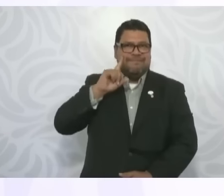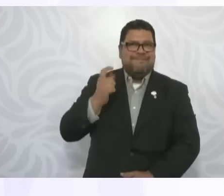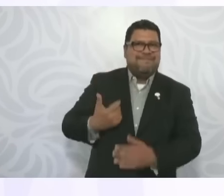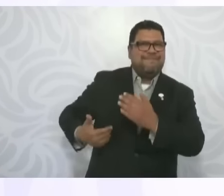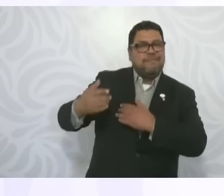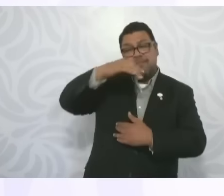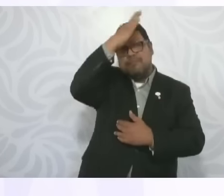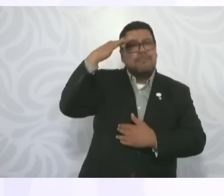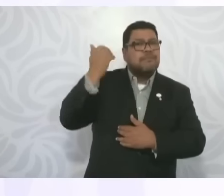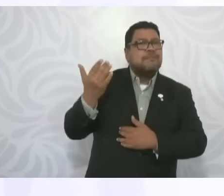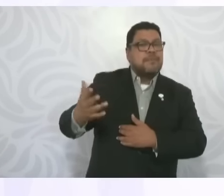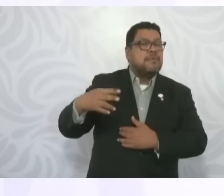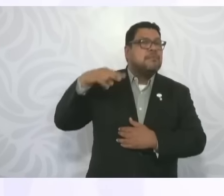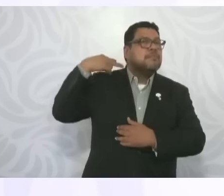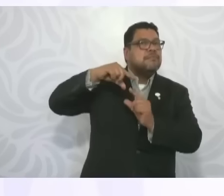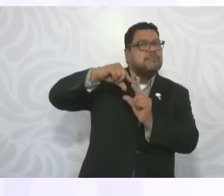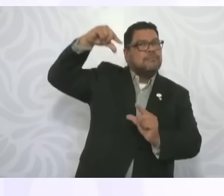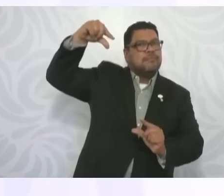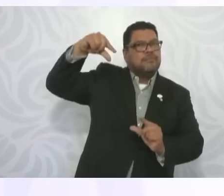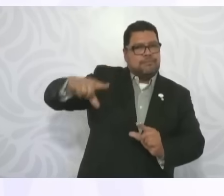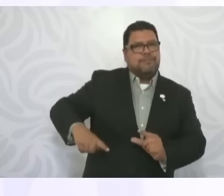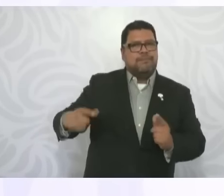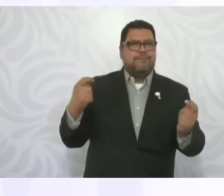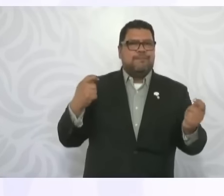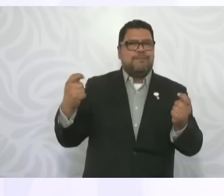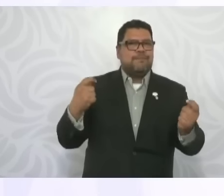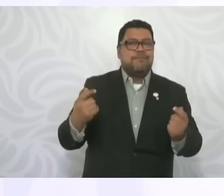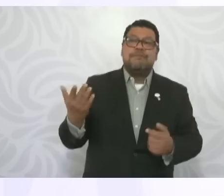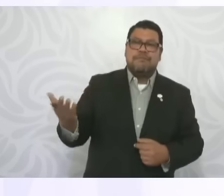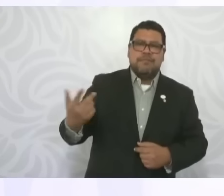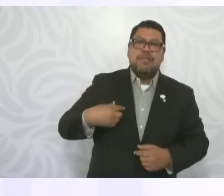gobernadora de Veracruz, que además pues es una petrolera,